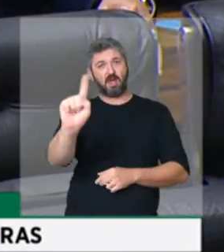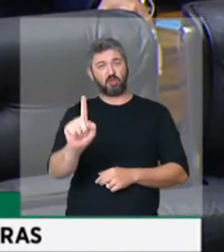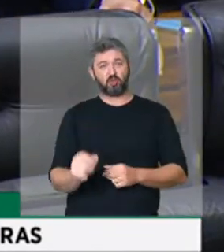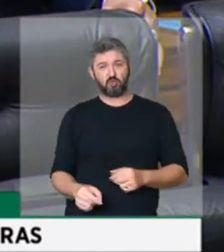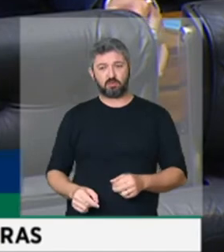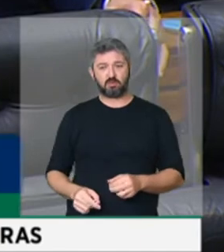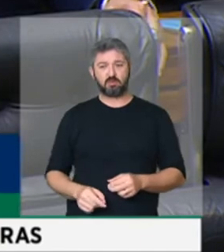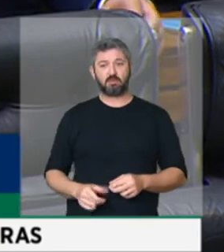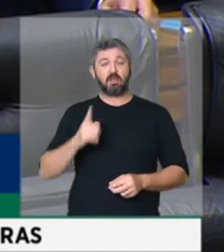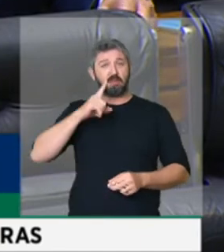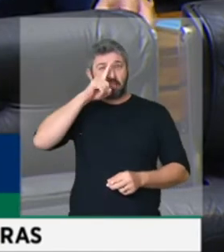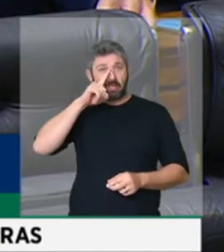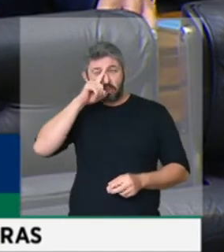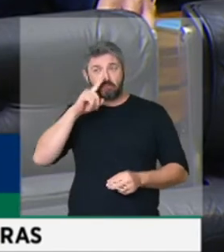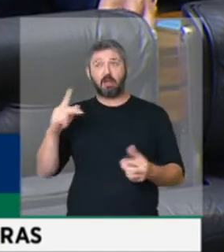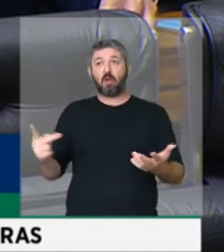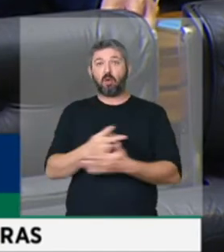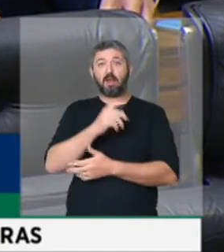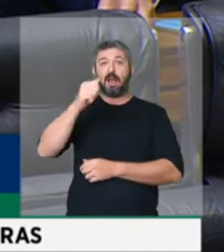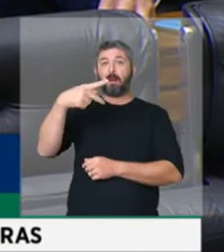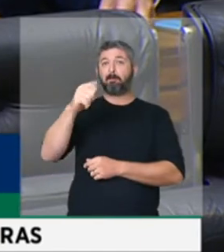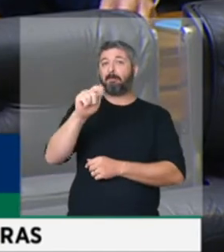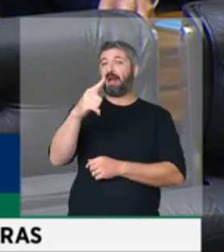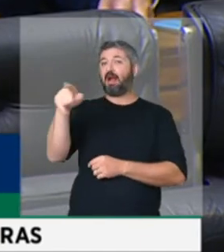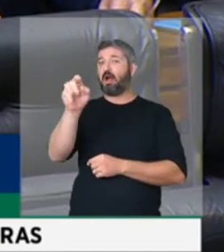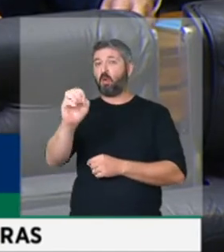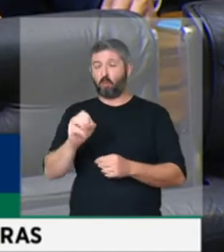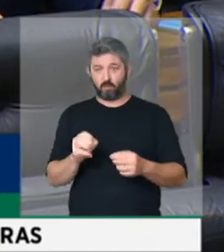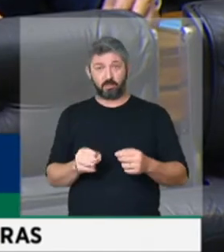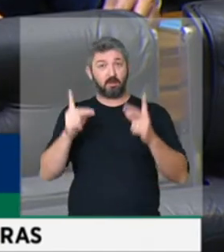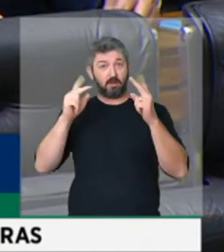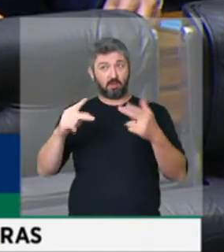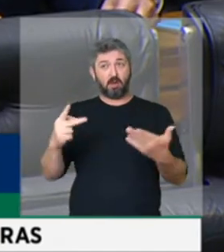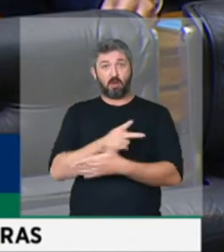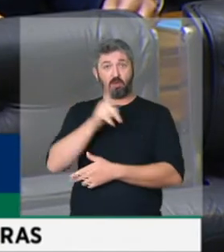NOSSA SOCIEDADE BRASILEIRA. CORRE UM SÉRIO RISCO DE ACONTECER OS APAGÕES, ASSIM COMO ACONTECEU NO ESTADO DO